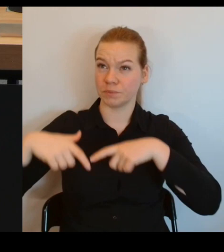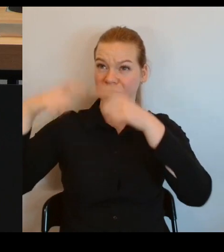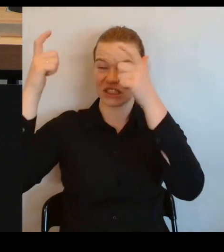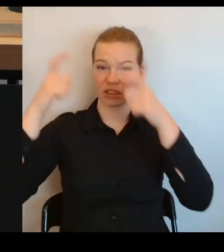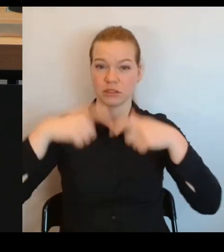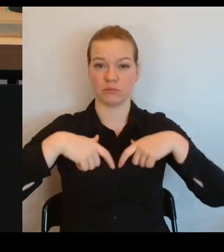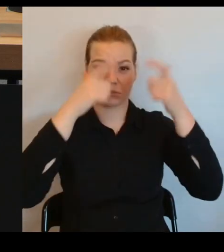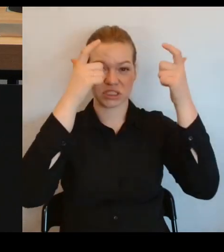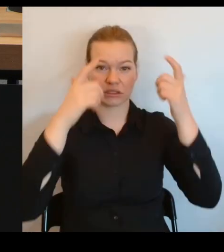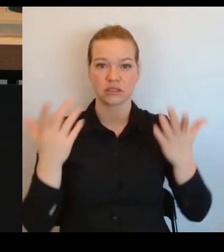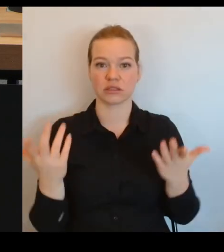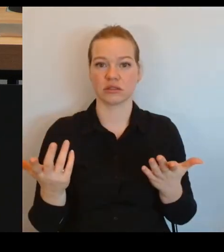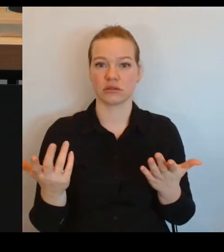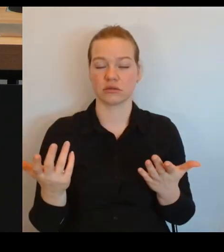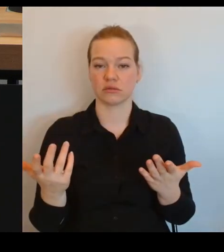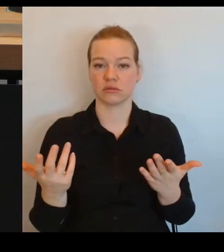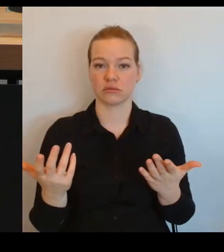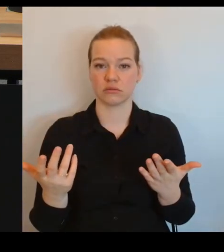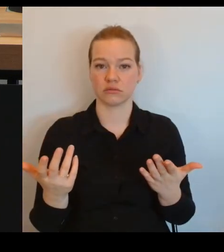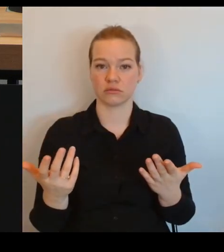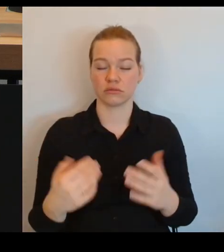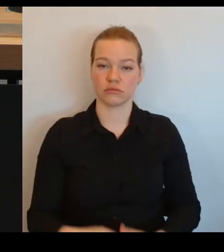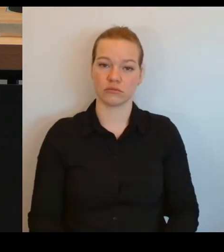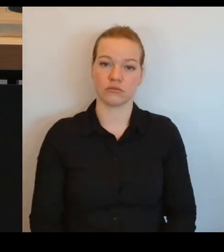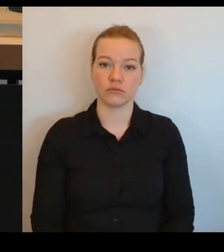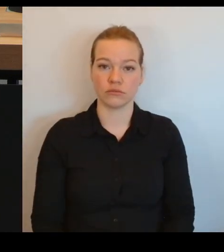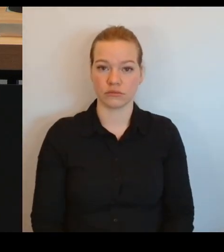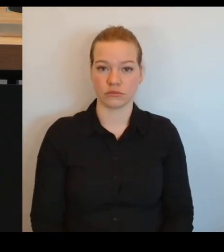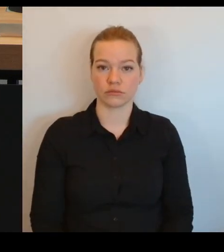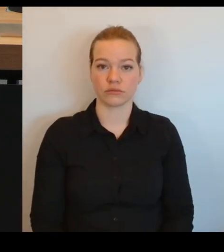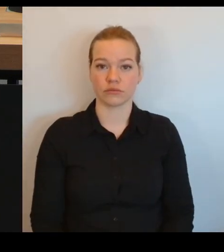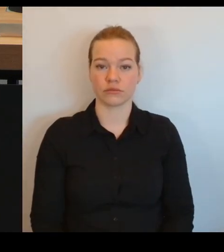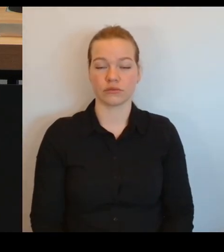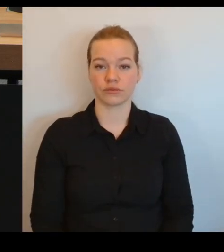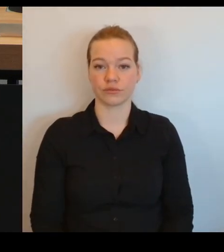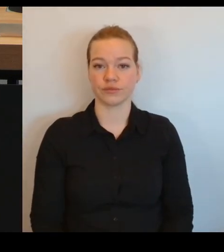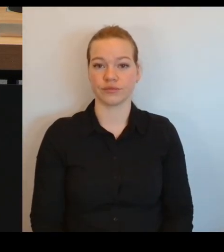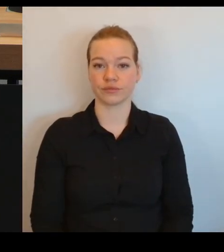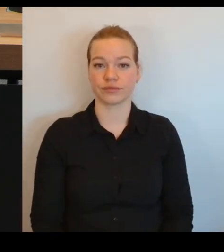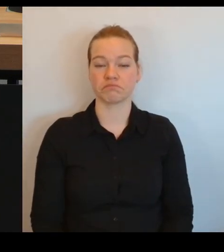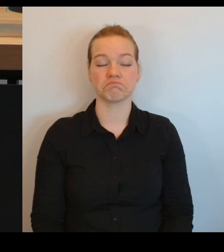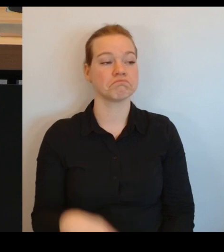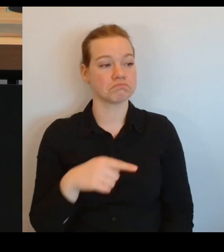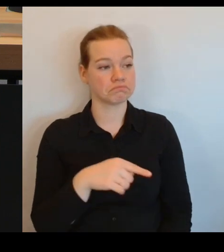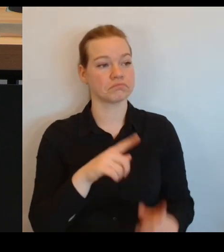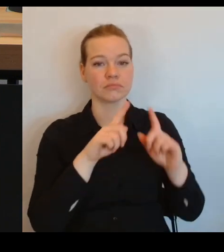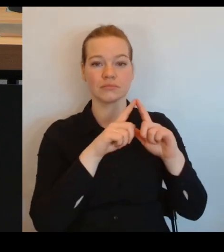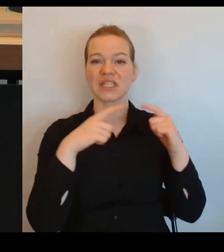Wenn Sie mich fragen, wofür der Senat in den verbleibenden neun Monaten dieses Jahres Geld ausgeben möchte, lautet meine Antwort Ich